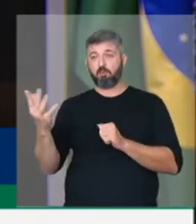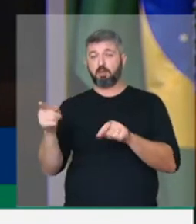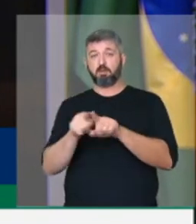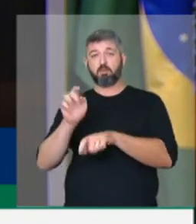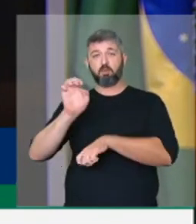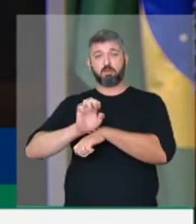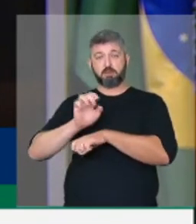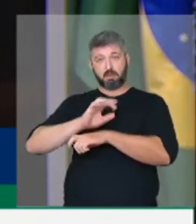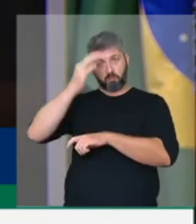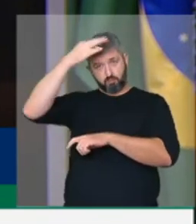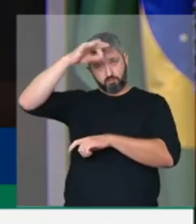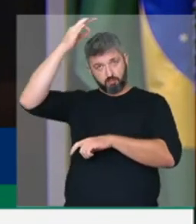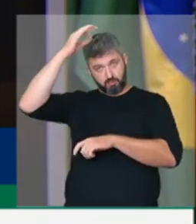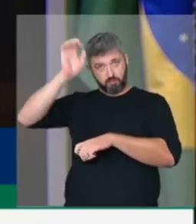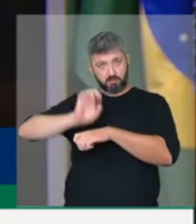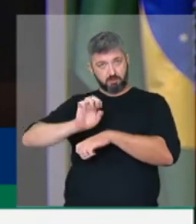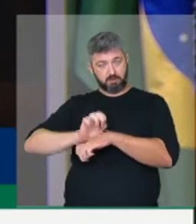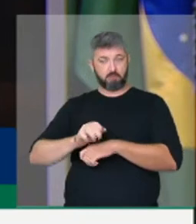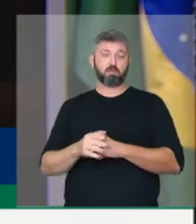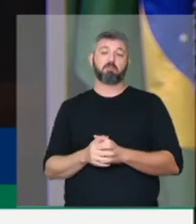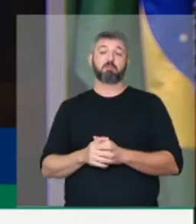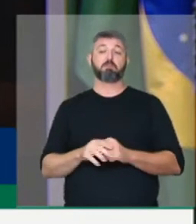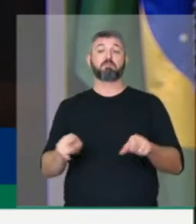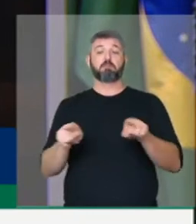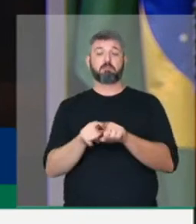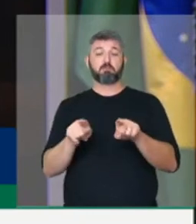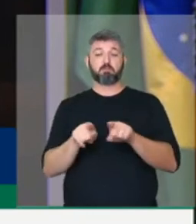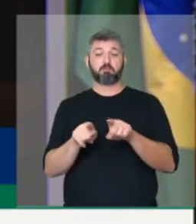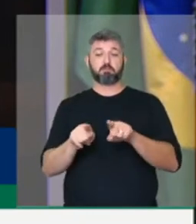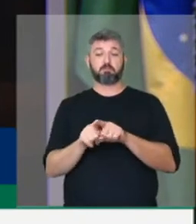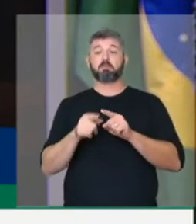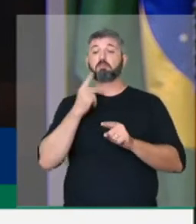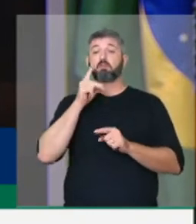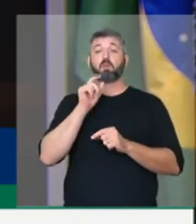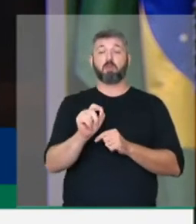OUTROS DEPUTADOS ESTADUAIS DO ESPÍRITO SANTO. E TAMBÉM CONSTATAR FATO QUE TIVE QUE